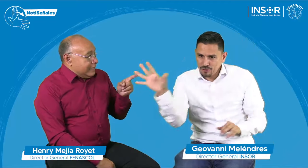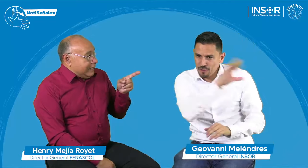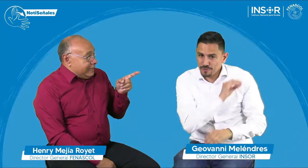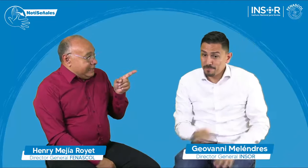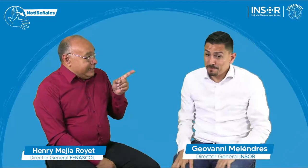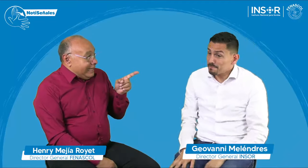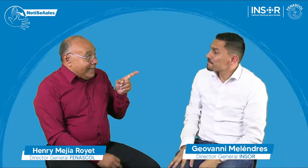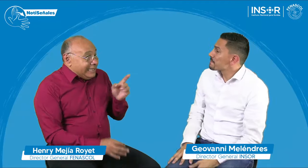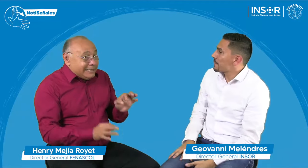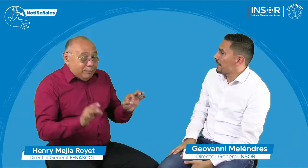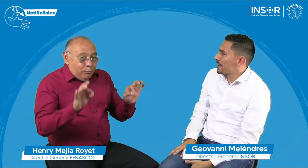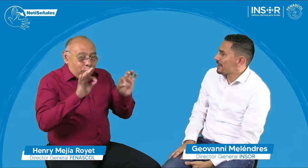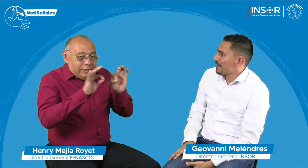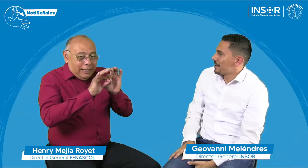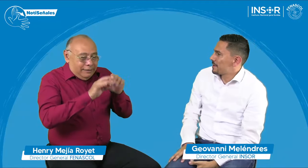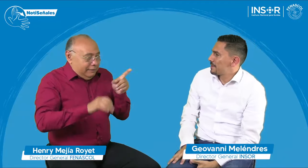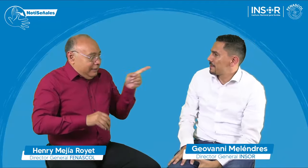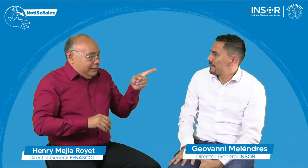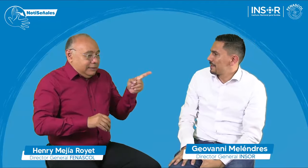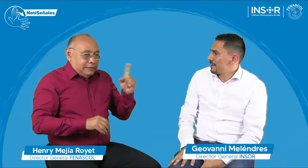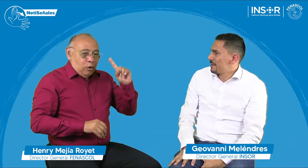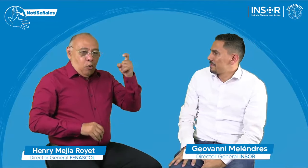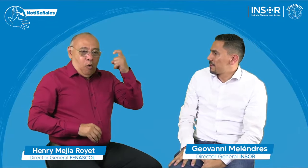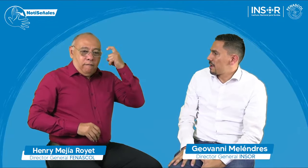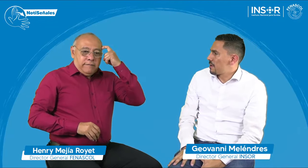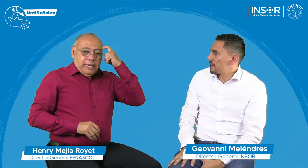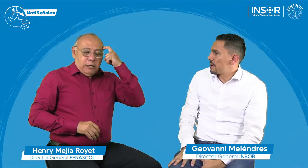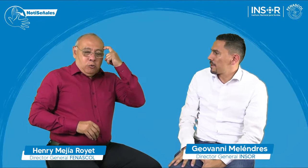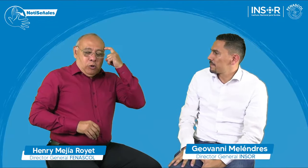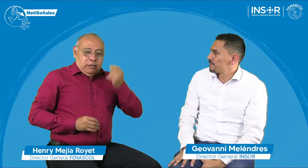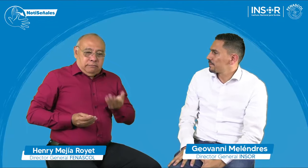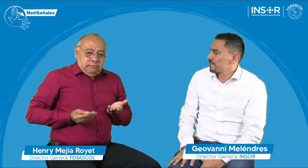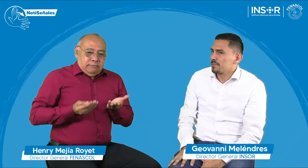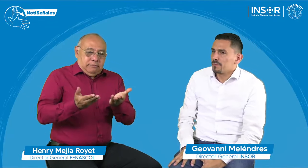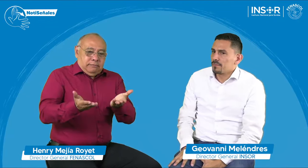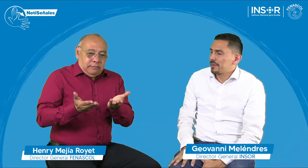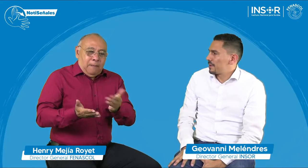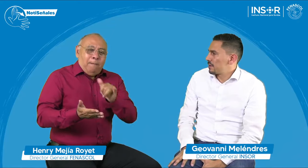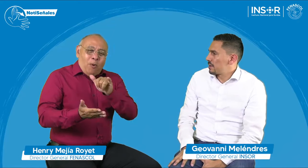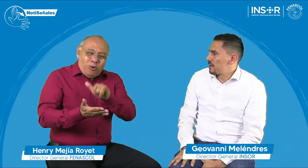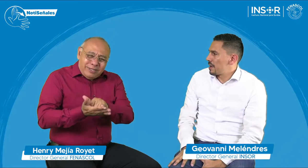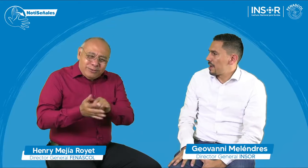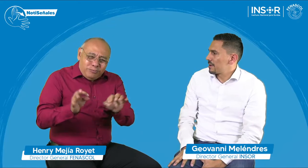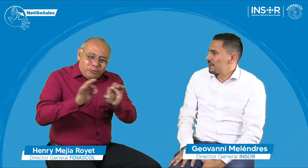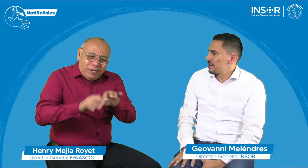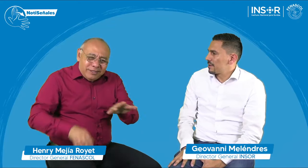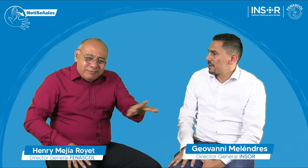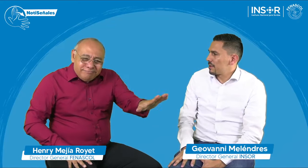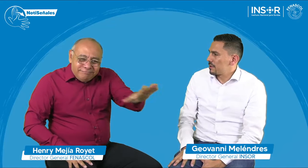las exigencias de la comunidad, a dar respuesta a esas